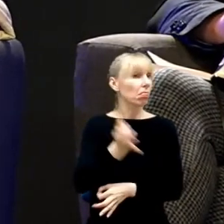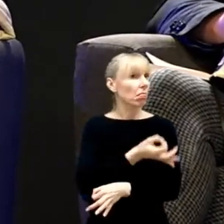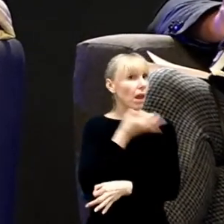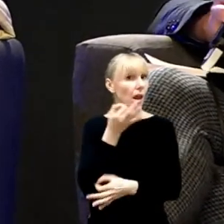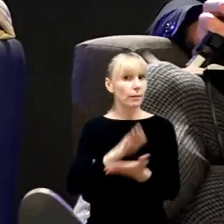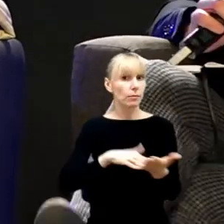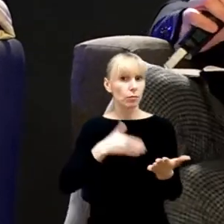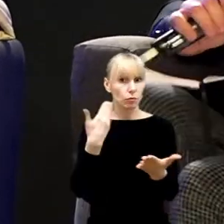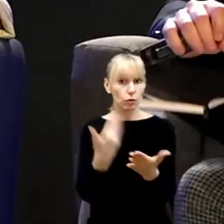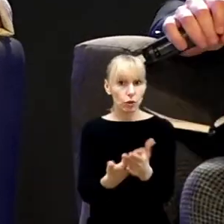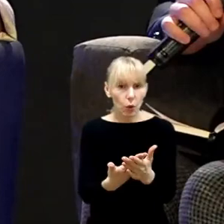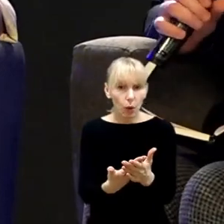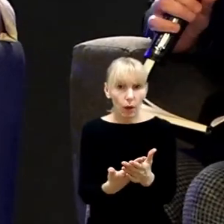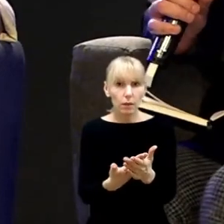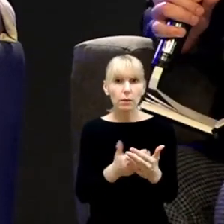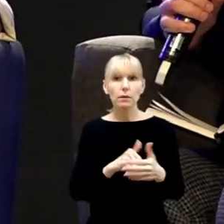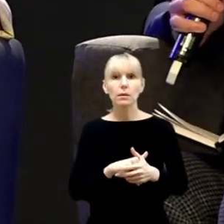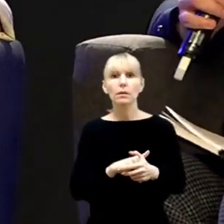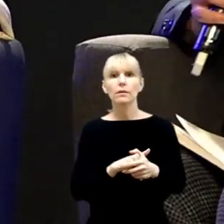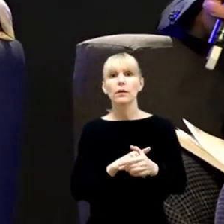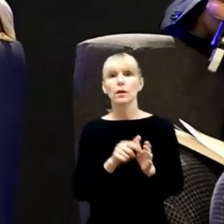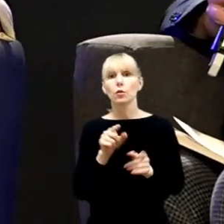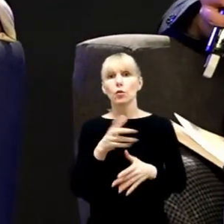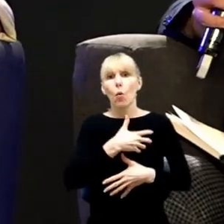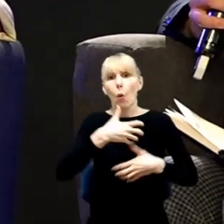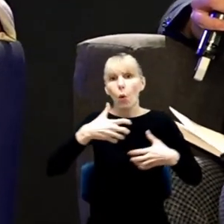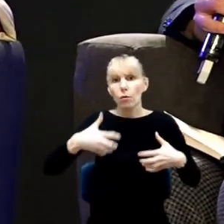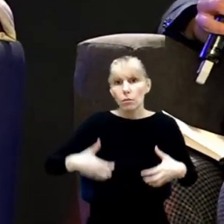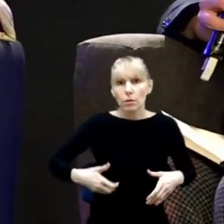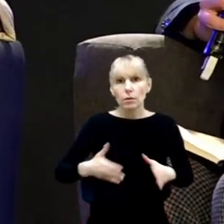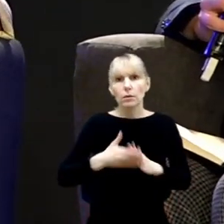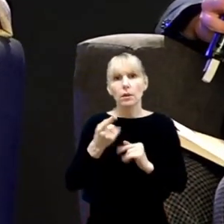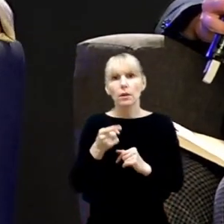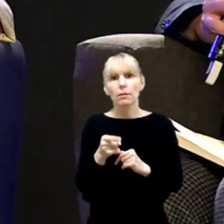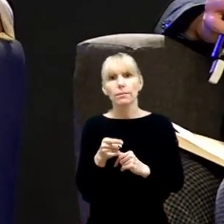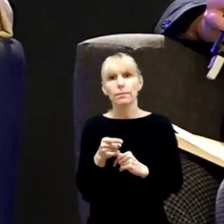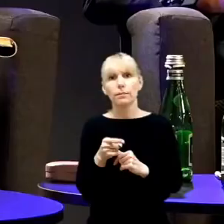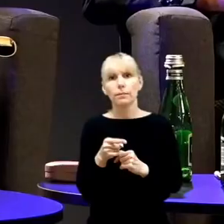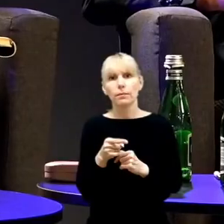takie gospodarskie, takie z punktu widzenia i mieszkańca, i osoby